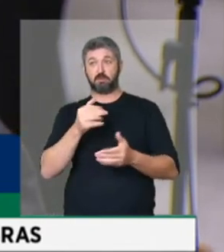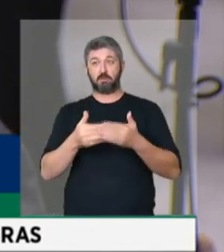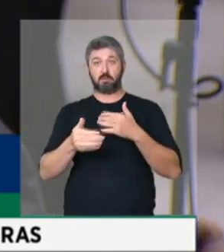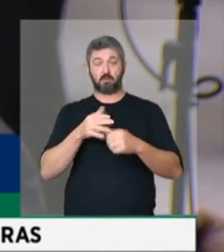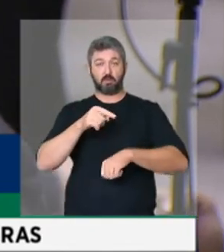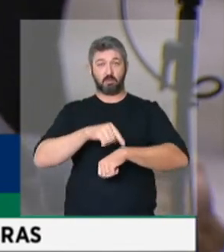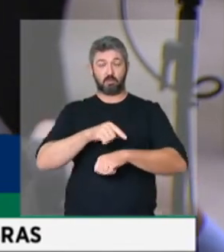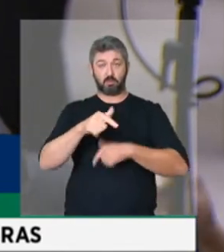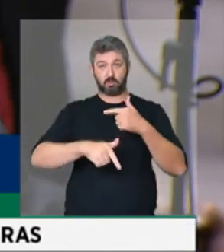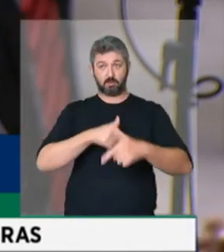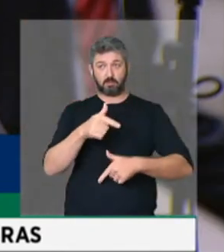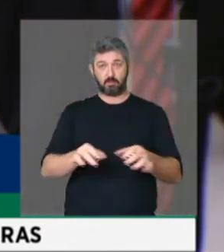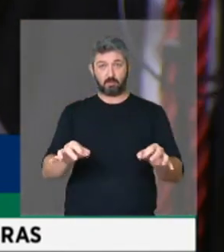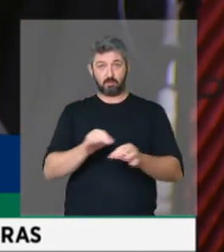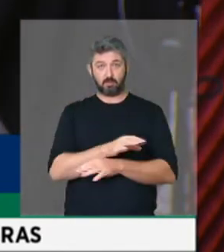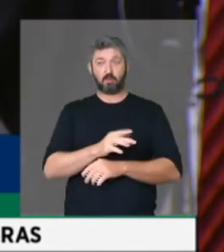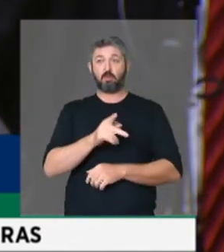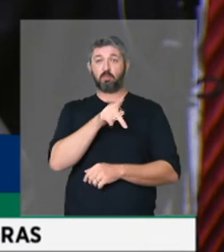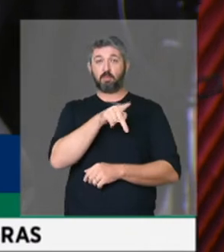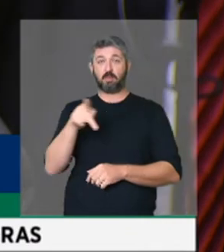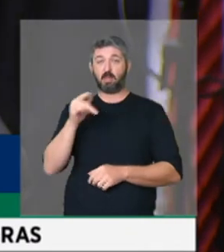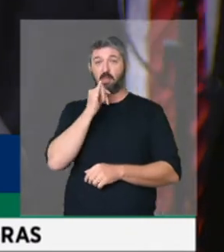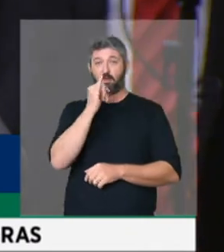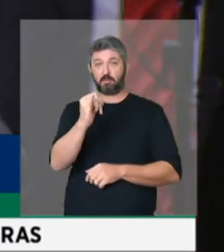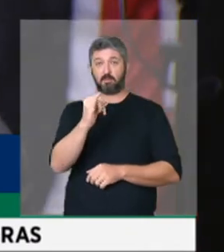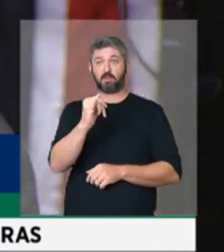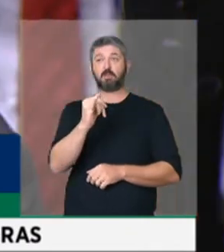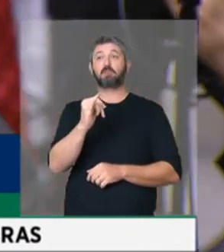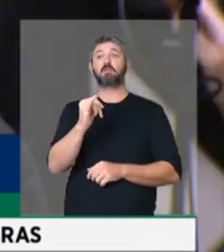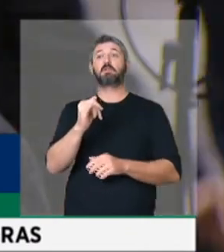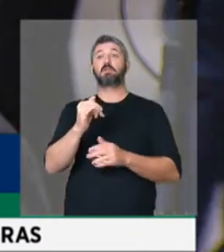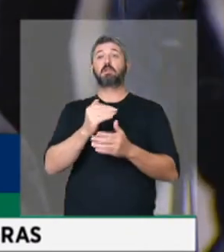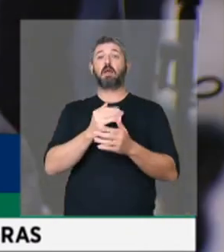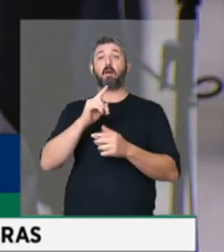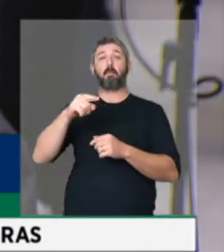ARTIGO 47 QUE ACABADA A HORA DOS TRABALHOS O PRESIDENTE VAI ANUNCIAR A ORDEM DO DIA DA REUNIÃO SEGUINTE DANDO